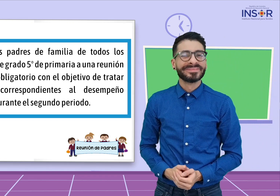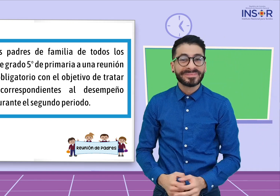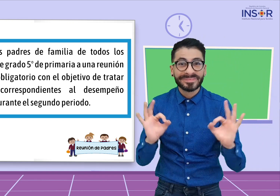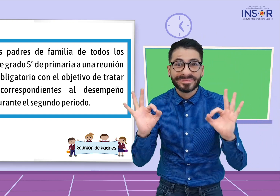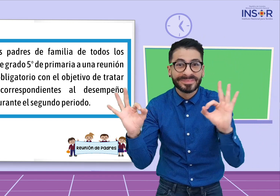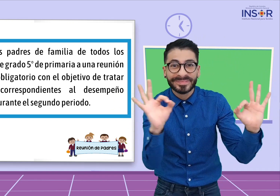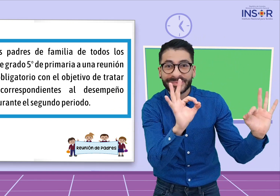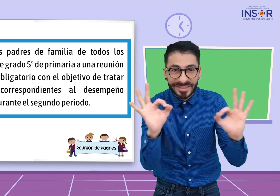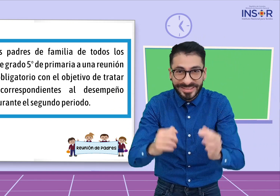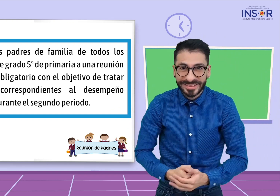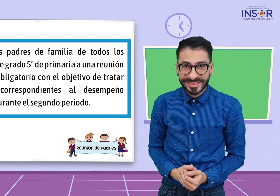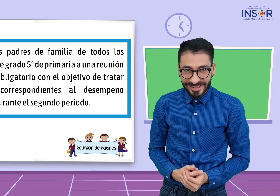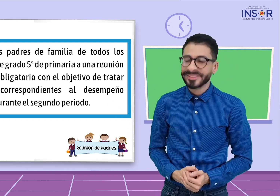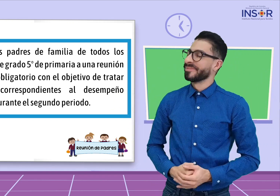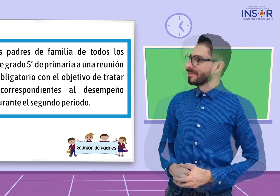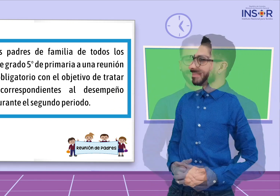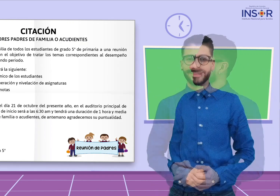¿Vamos bien? Bueno.